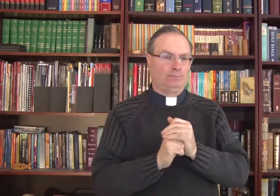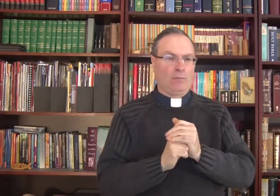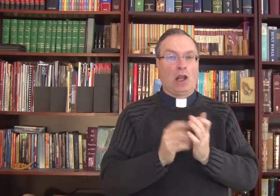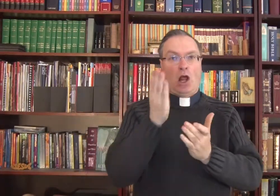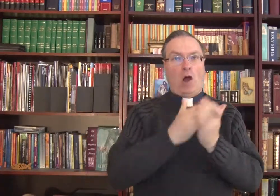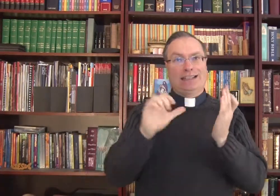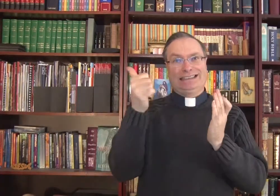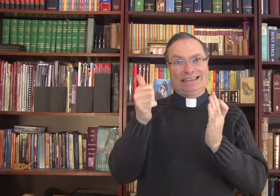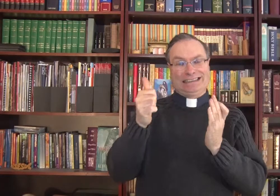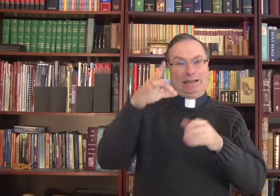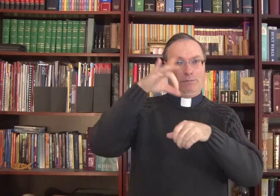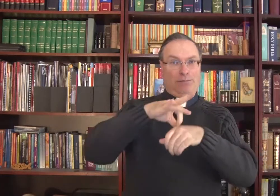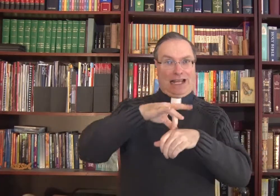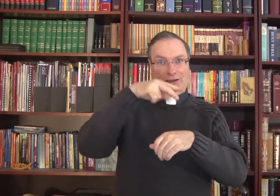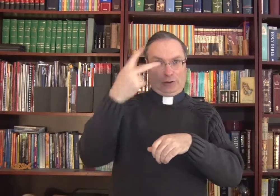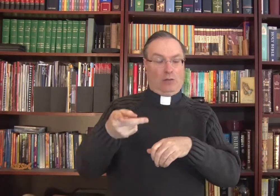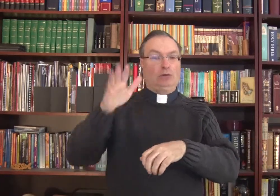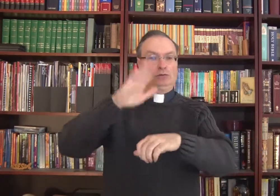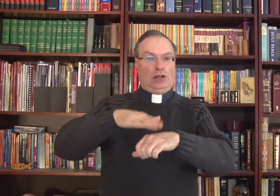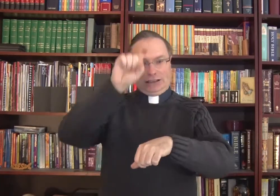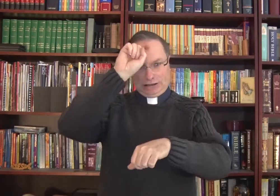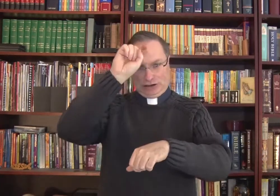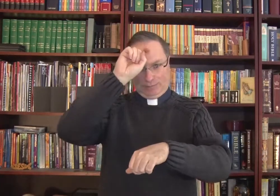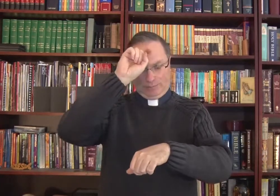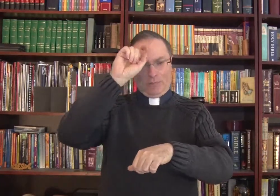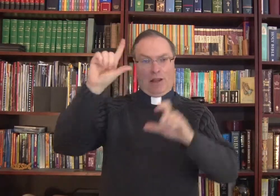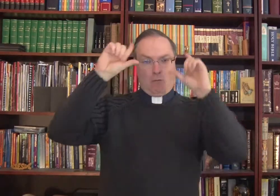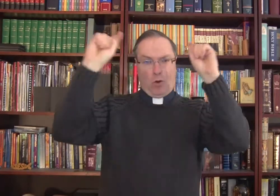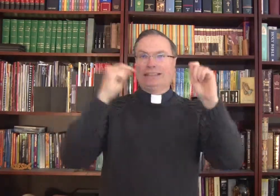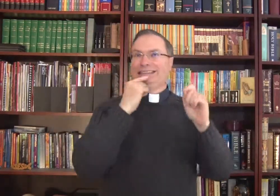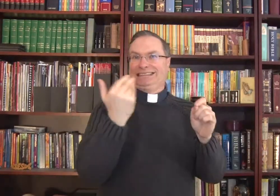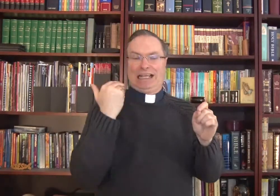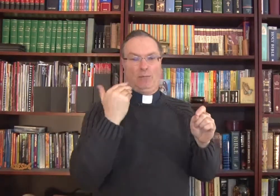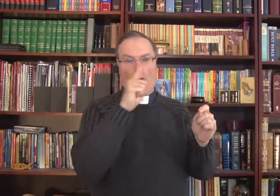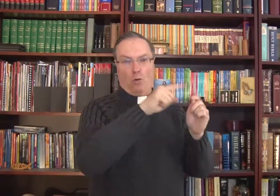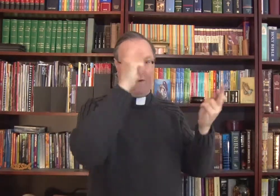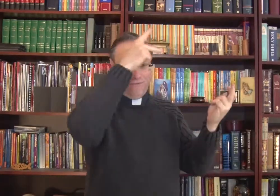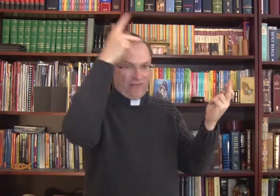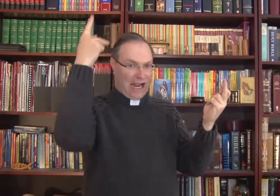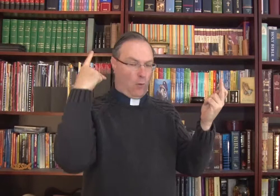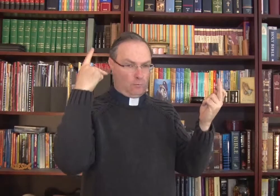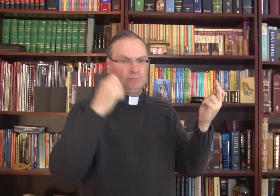L’une des 10 plaies qui tombaient sur Égypte, Moïse disait au Pharaon: